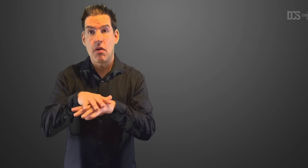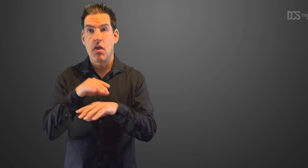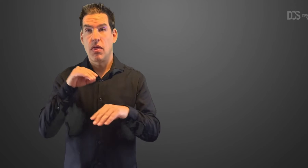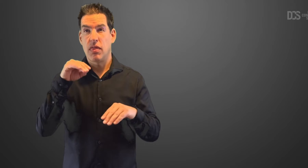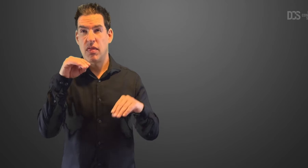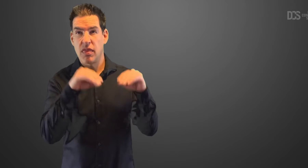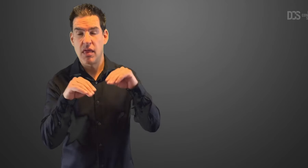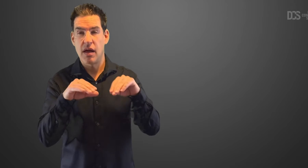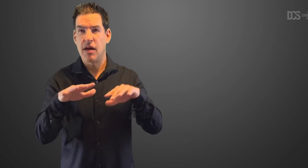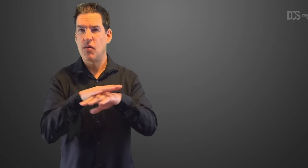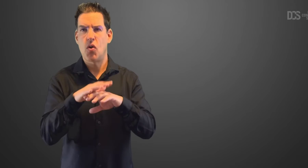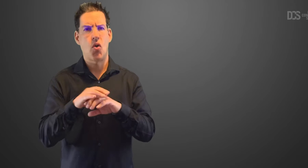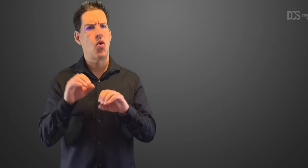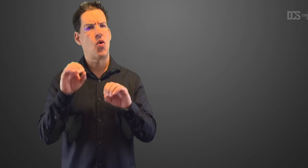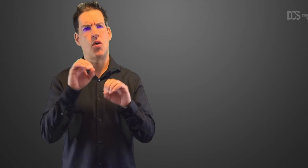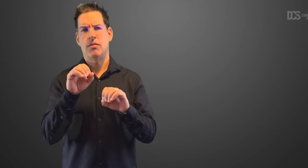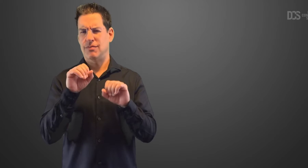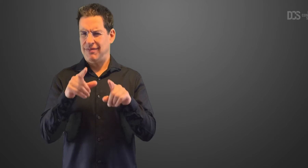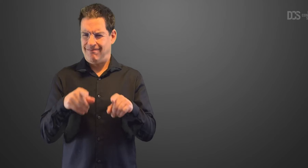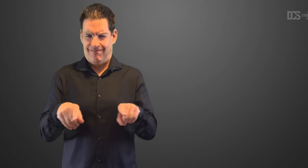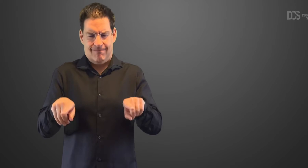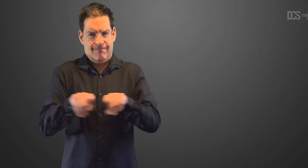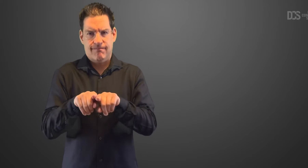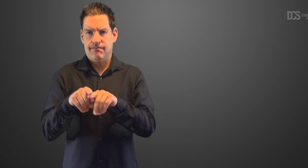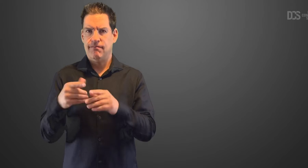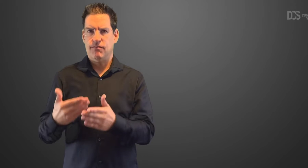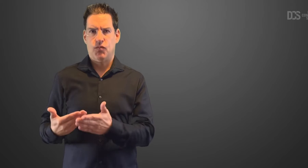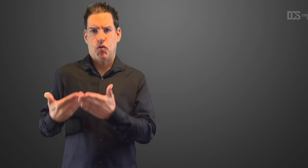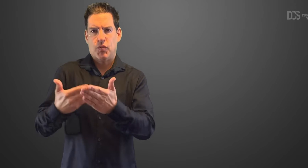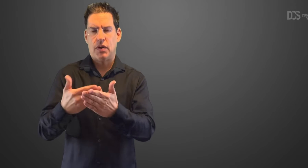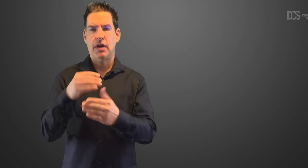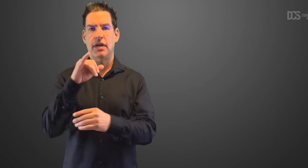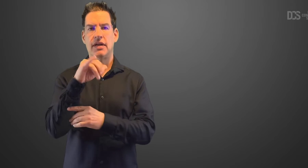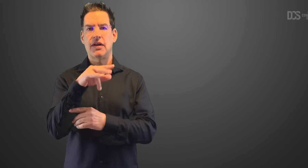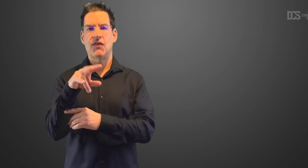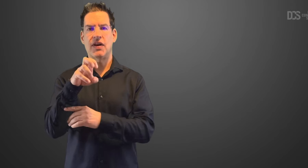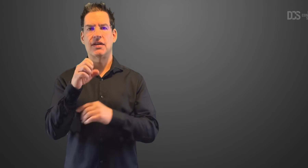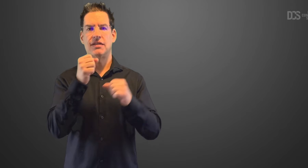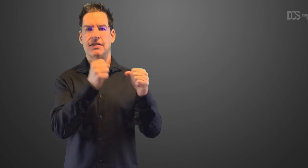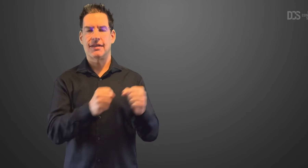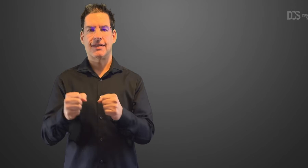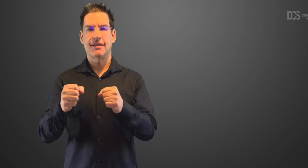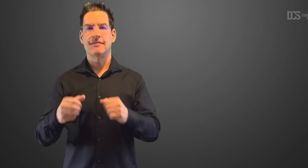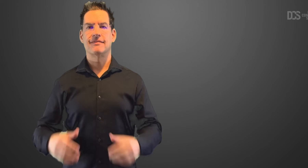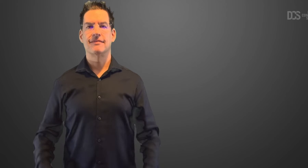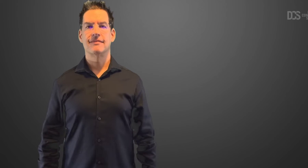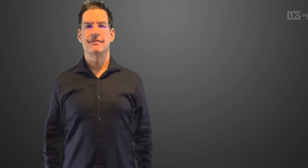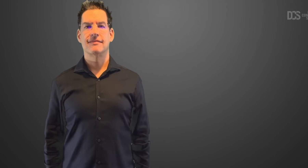modo el informe de Innivee Strategies.